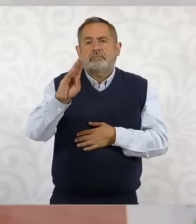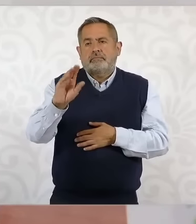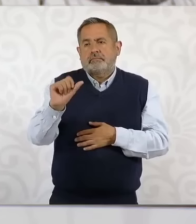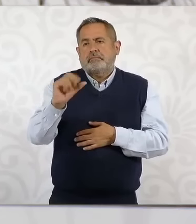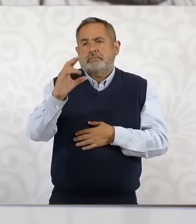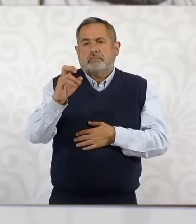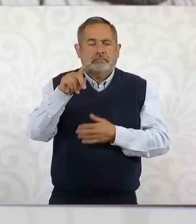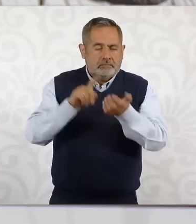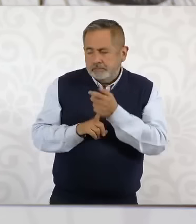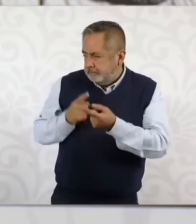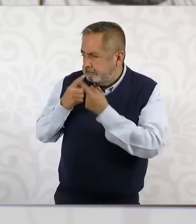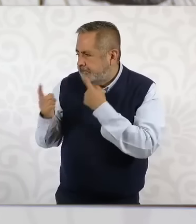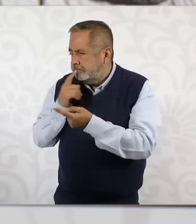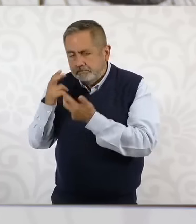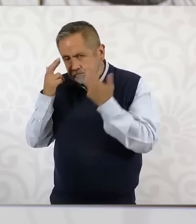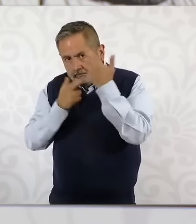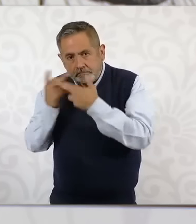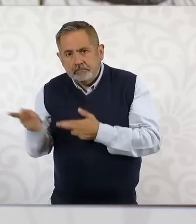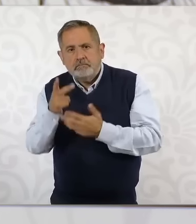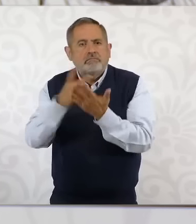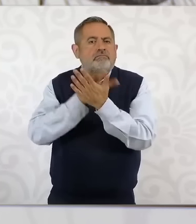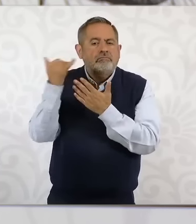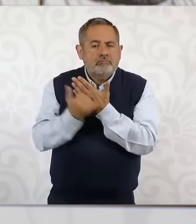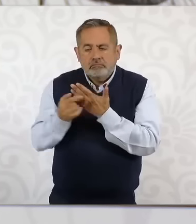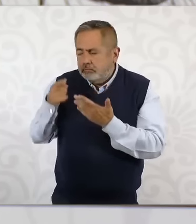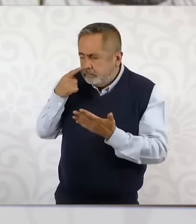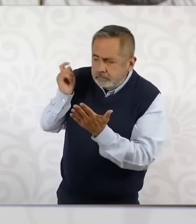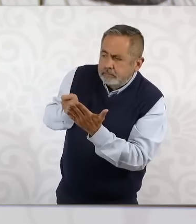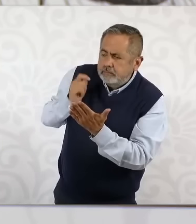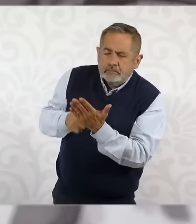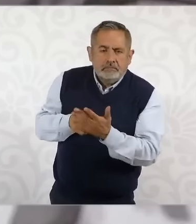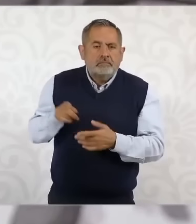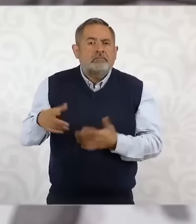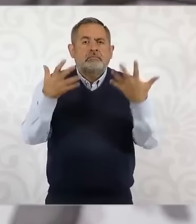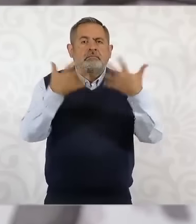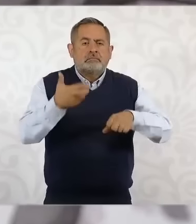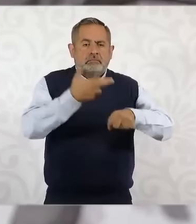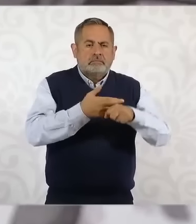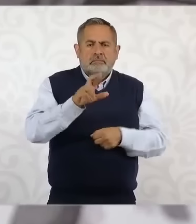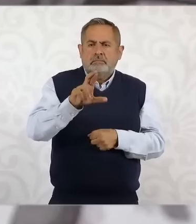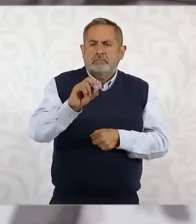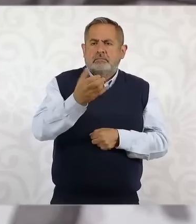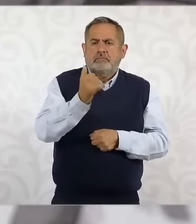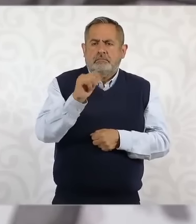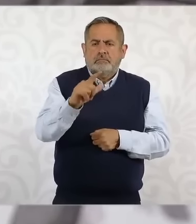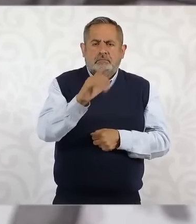revisara bien el proyecto. Es un proyecto de una empresa, ¿no?, Royal Caribbean creo que se llama,